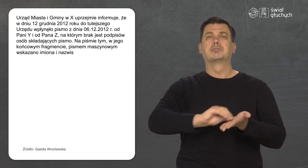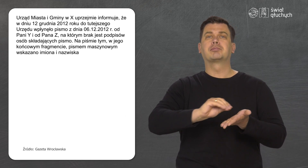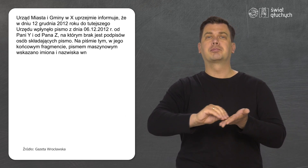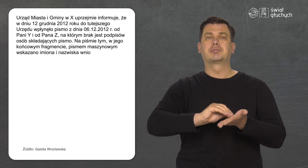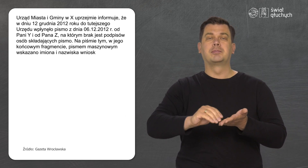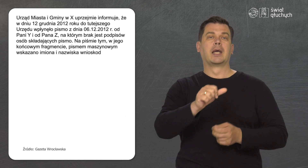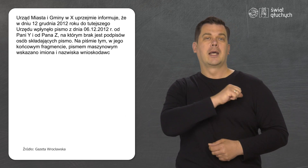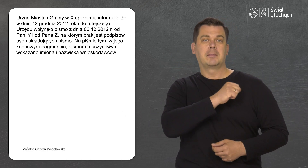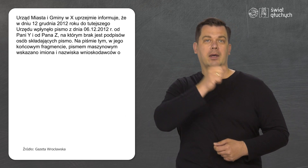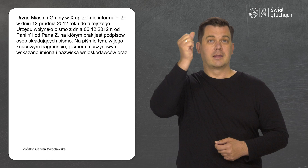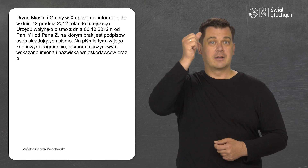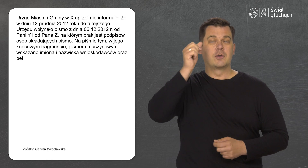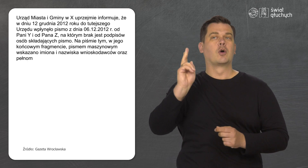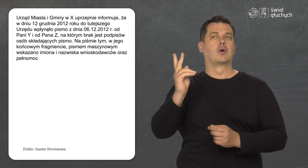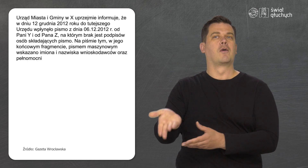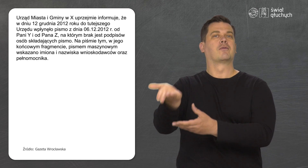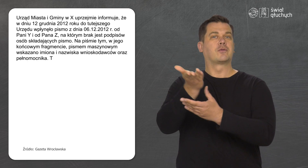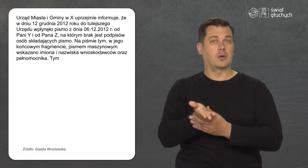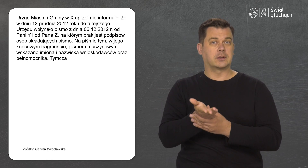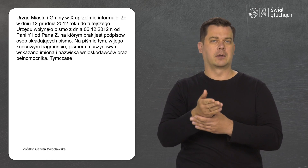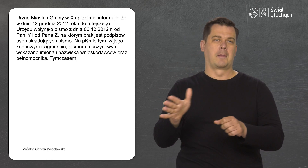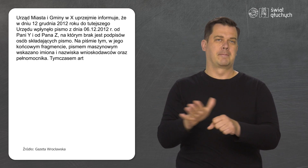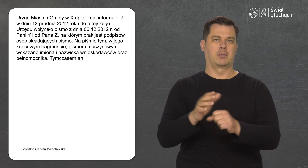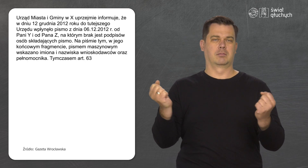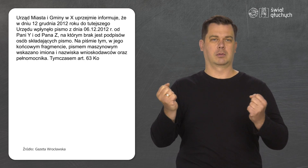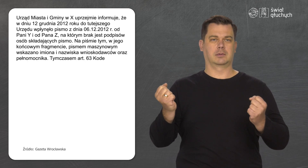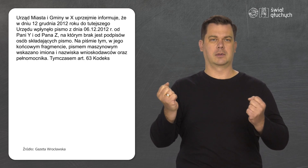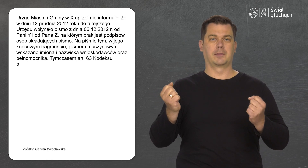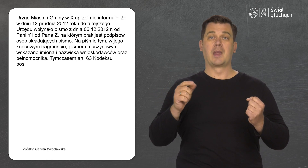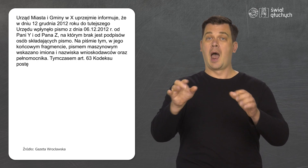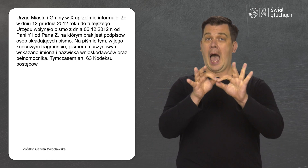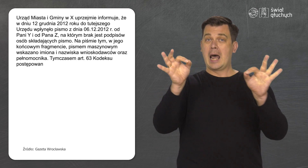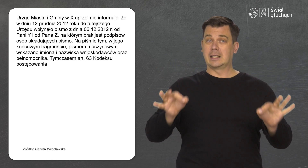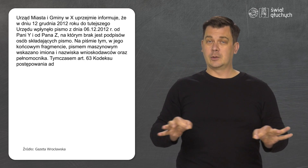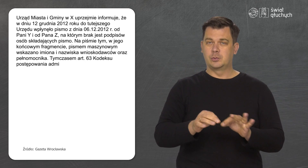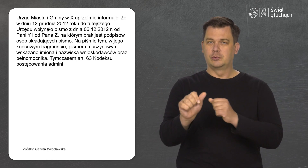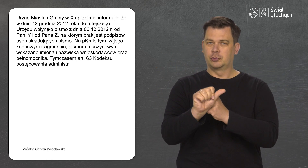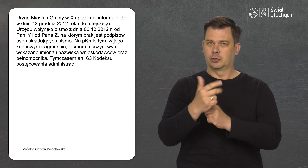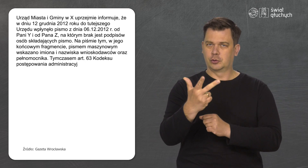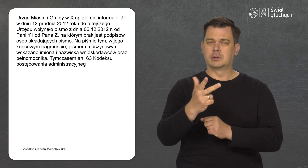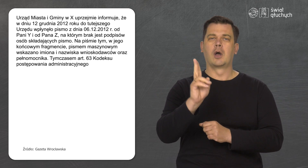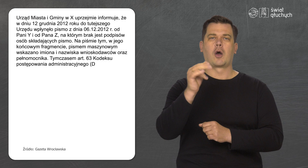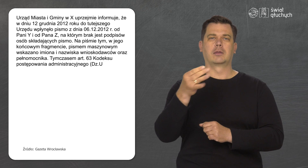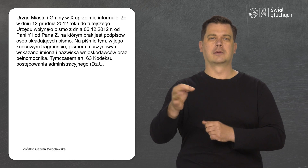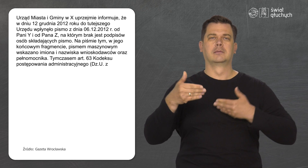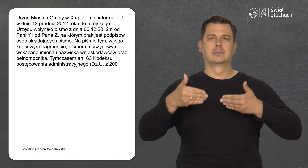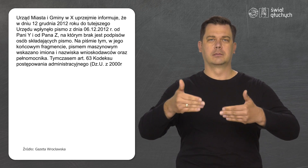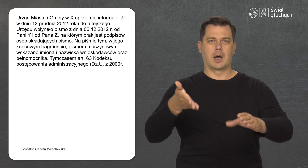wskazano imiona i nazwiska wnioskodawców oraz pełnomocnika. Tymczasem art. 63 Kodeksu postępowania administracyjnego